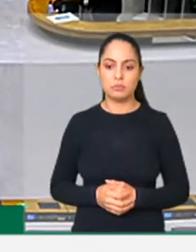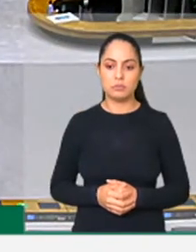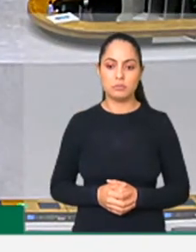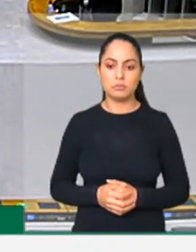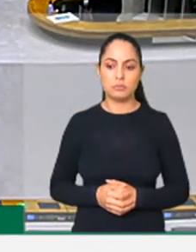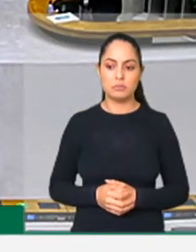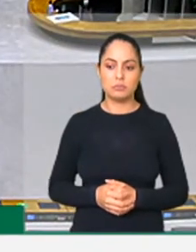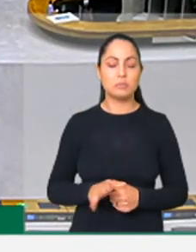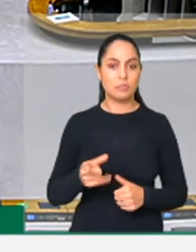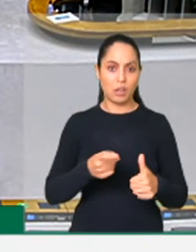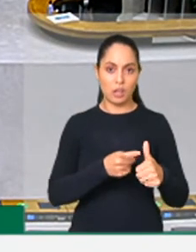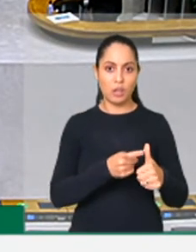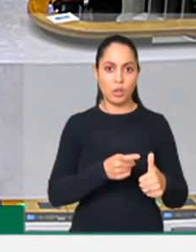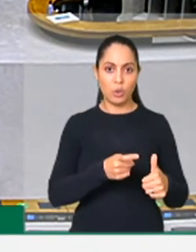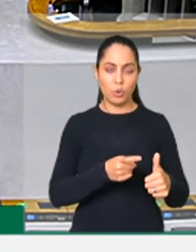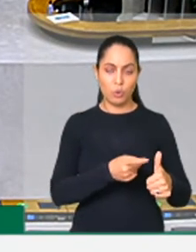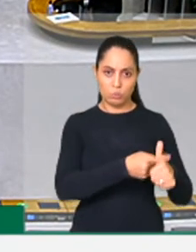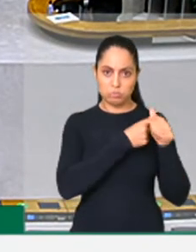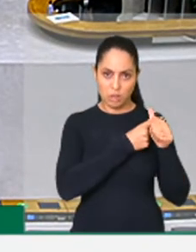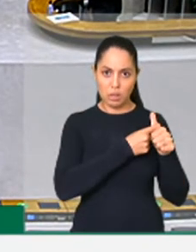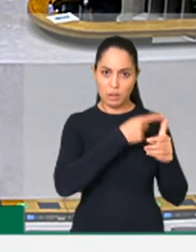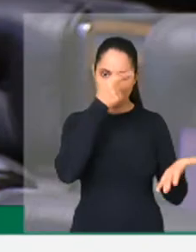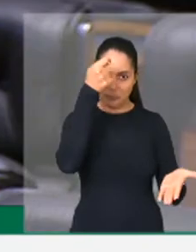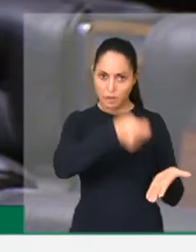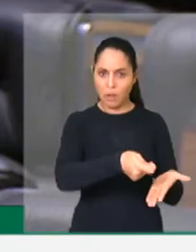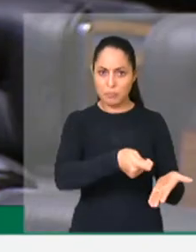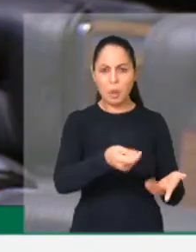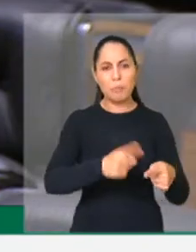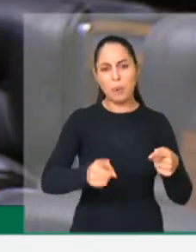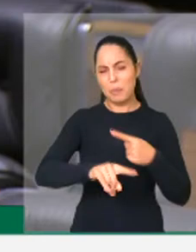OPORTUNIDADE DE EMPREGO. QUANTO MAIS ESTIMULAR O EMPREENDEDORISMO NO BRASIL, A